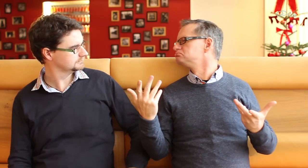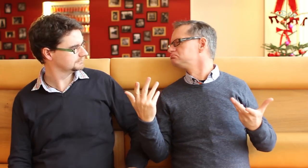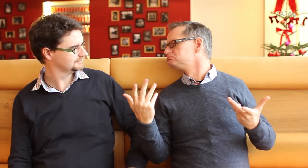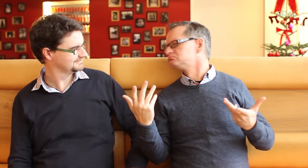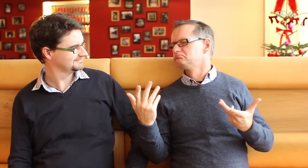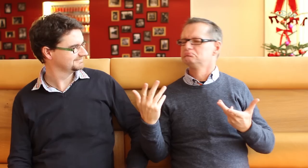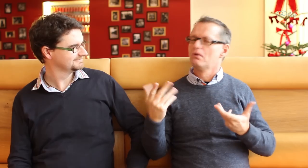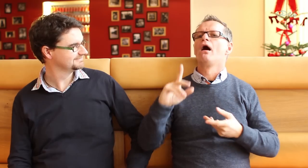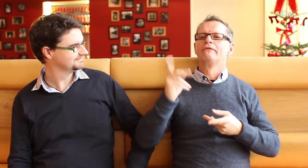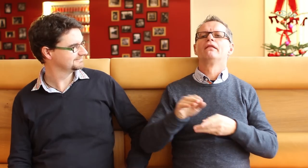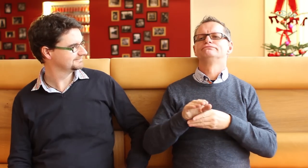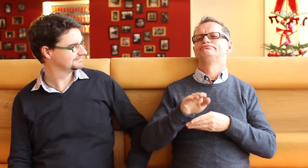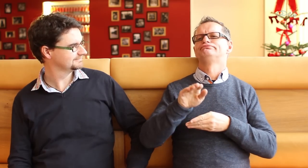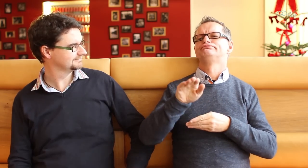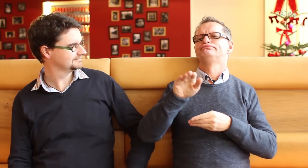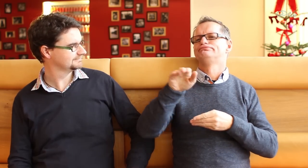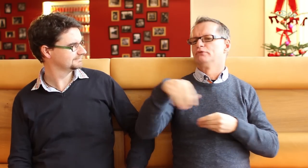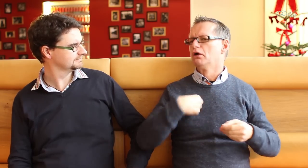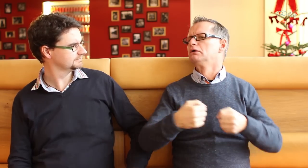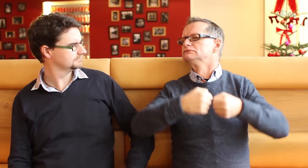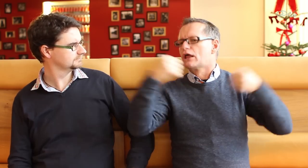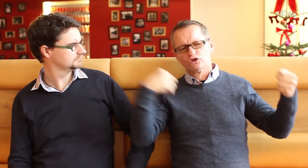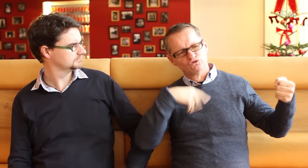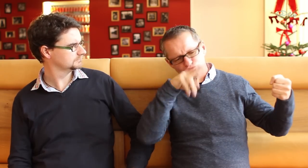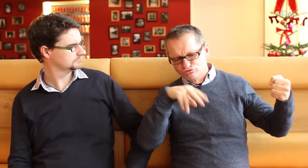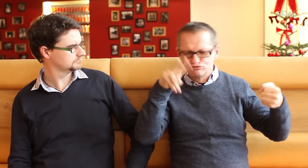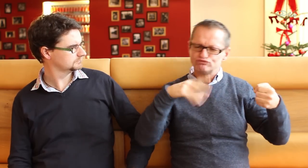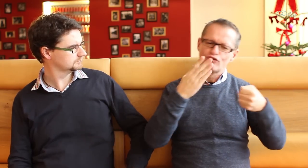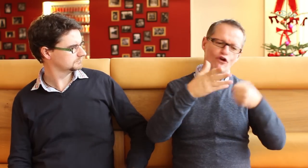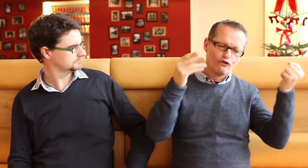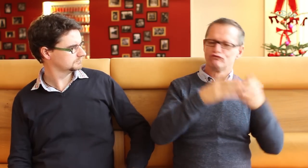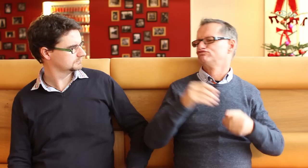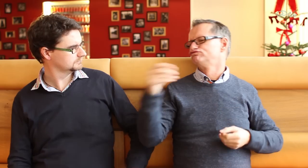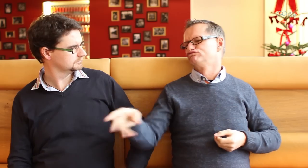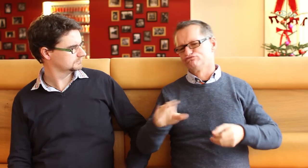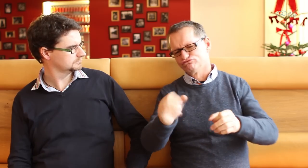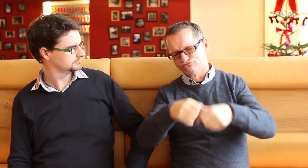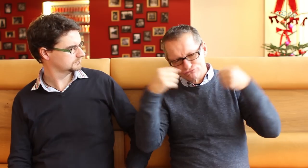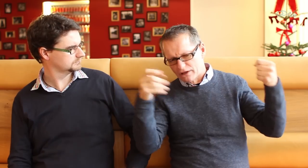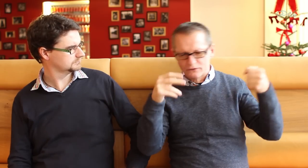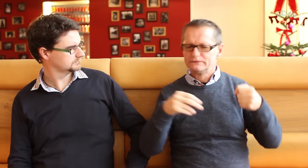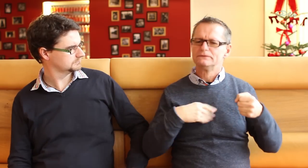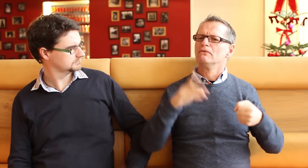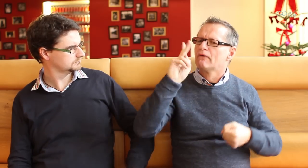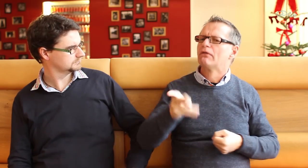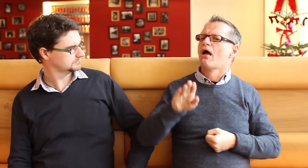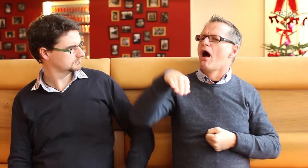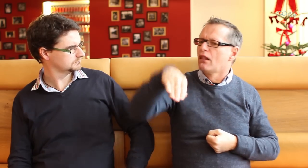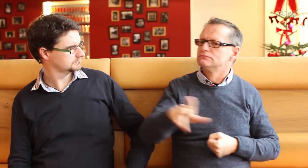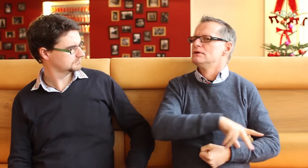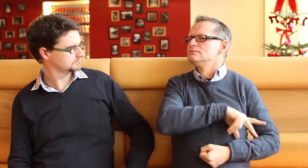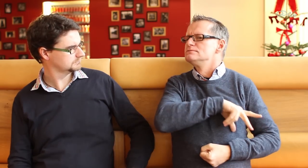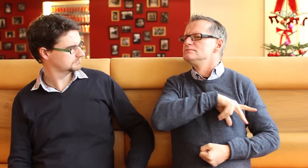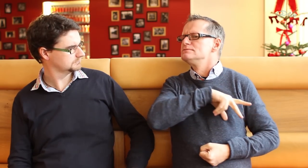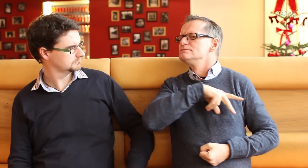Ich las die erste Zeitung, legte sie weg und nahm mir die nächste vor. Doch dann hielten wir wieder und diesmal standen wir ewig.